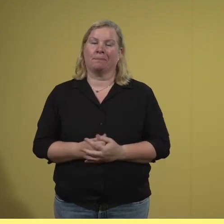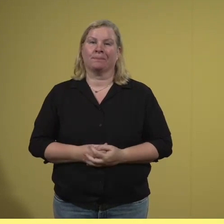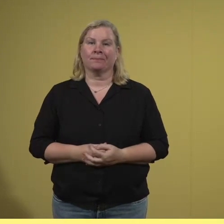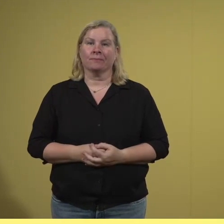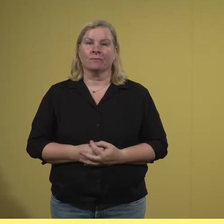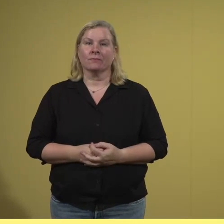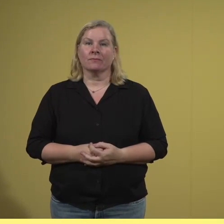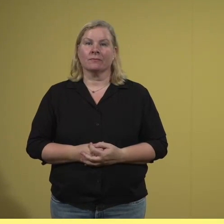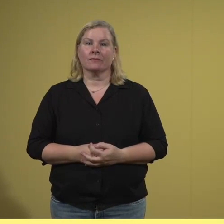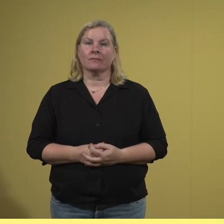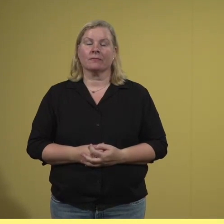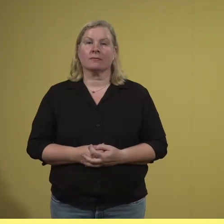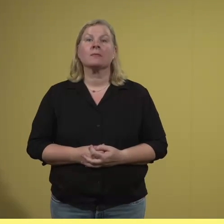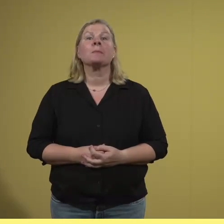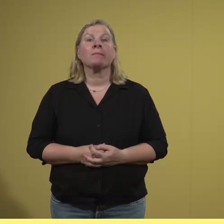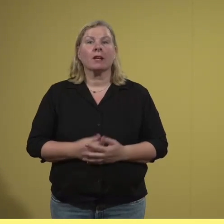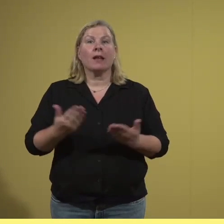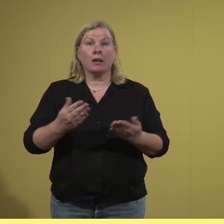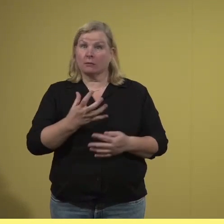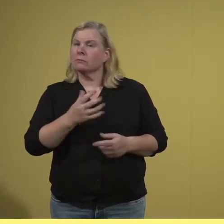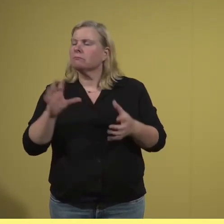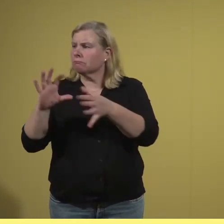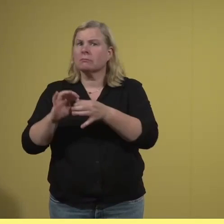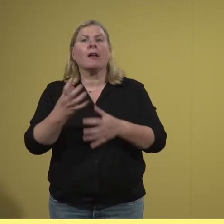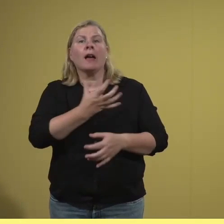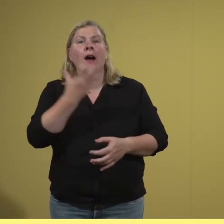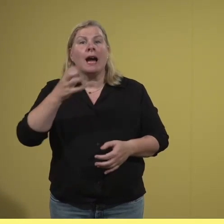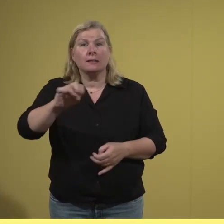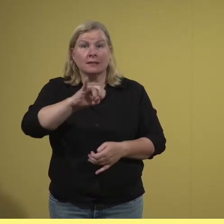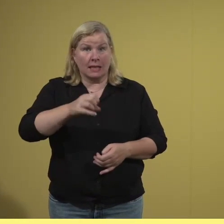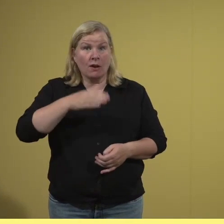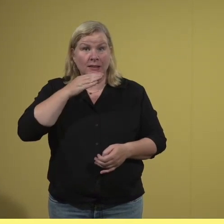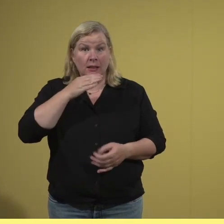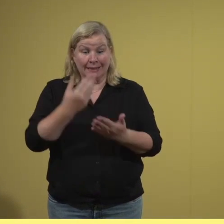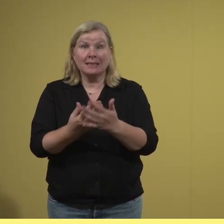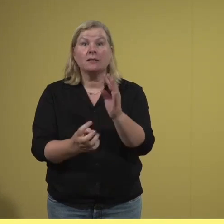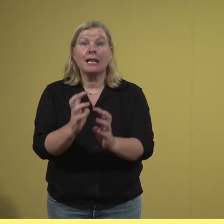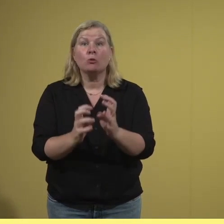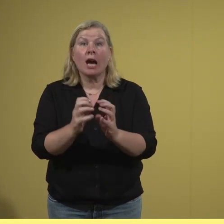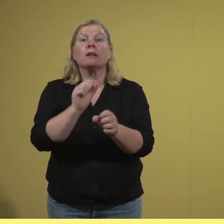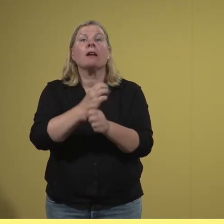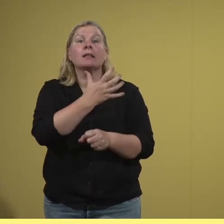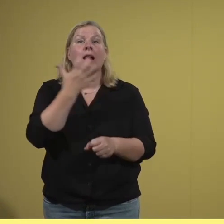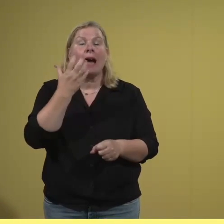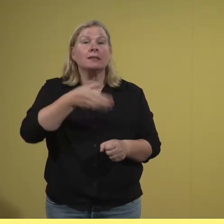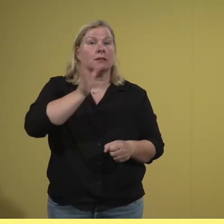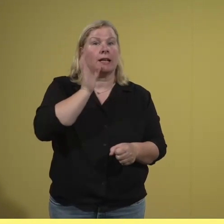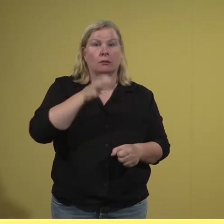Aber eine ganz tolle Geschichte, die - übrigens, wenn du sagst: Heißes Ingwer-Wasser - Das geht natürlich auch als Heißgetränk, als Tee-Art,